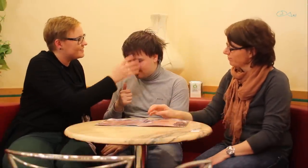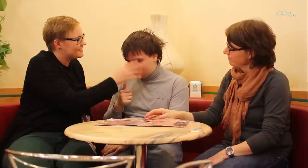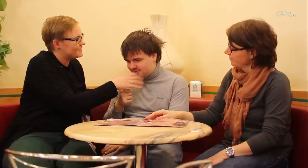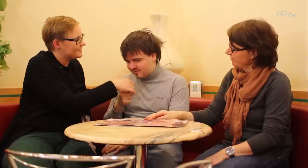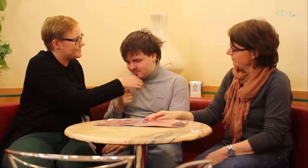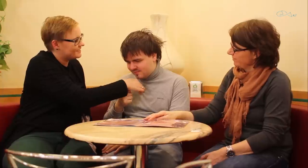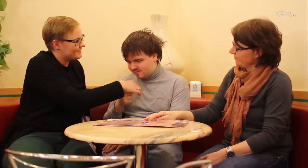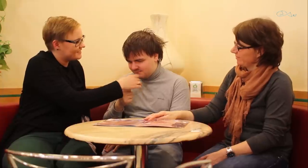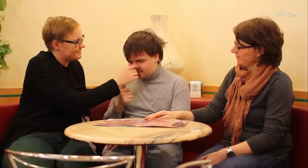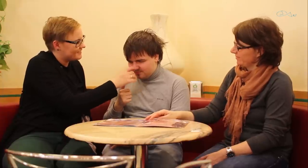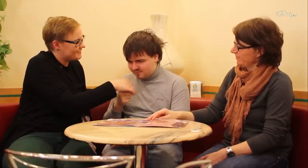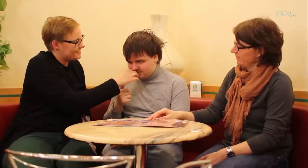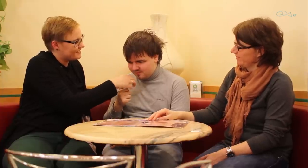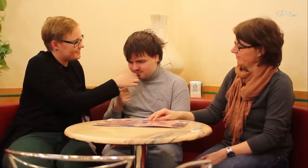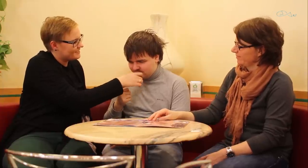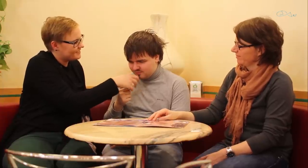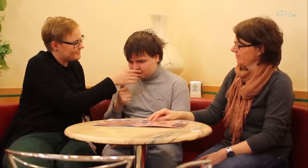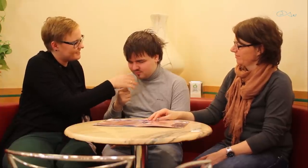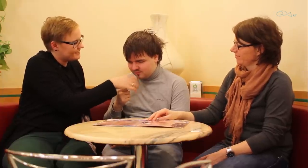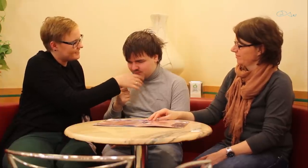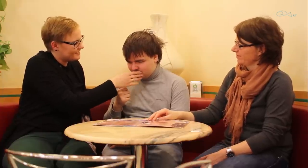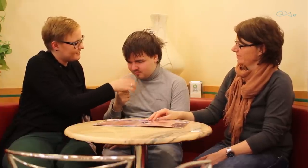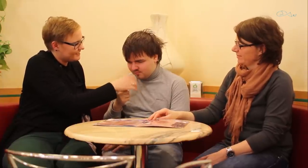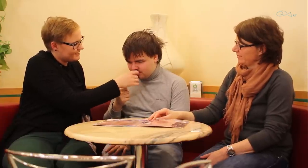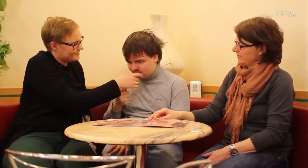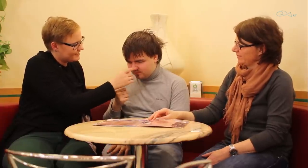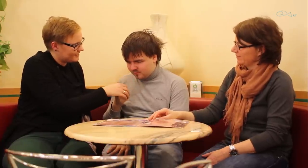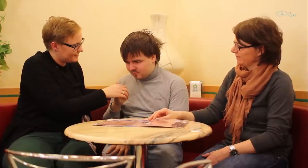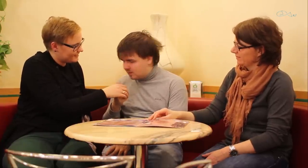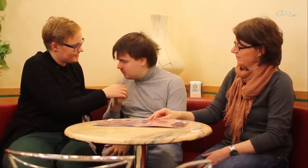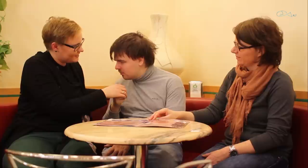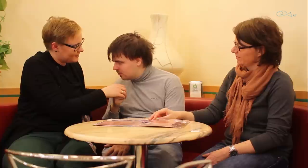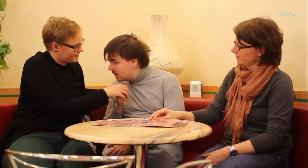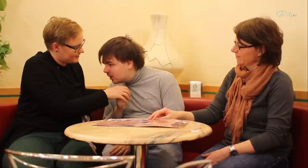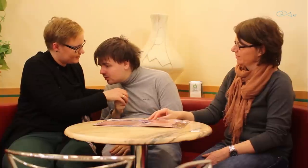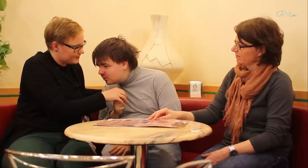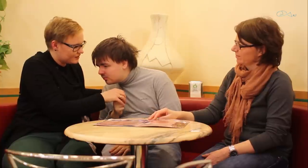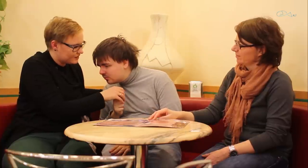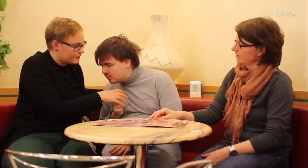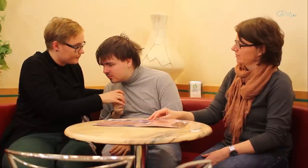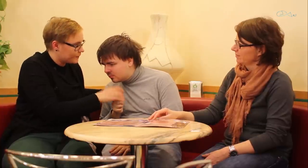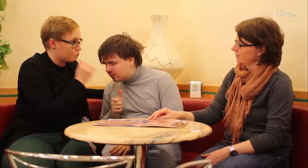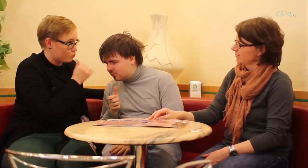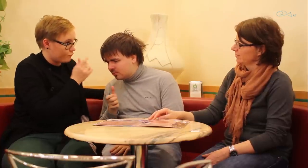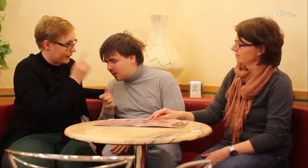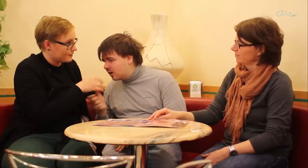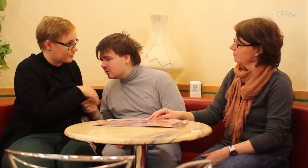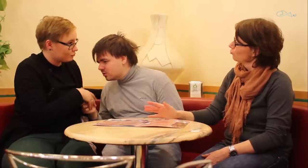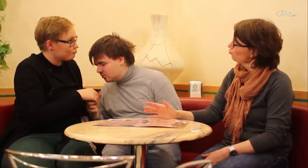Laura übersetzt: Katja fragt dich, was du später mal machen möchtest. Meinst du als Beruf? - KATJA: Ja, zum Beispiel.